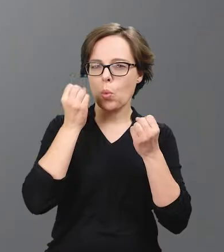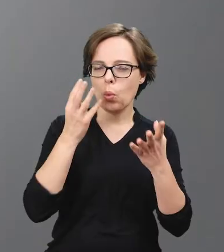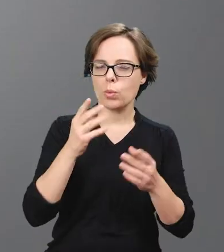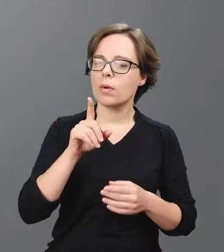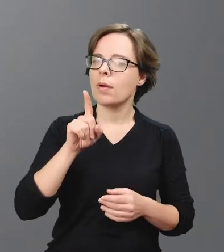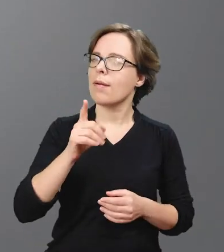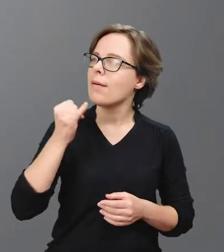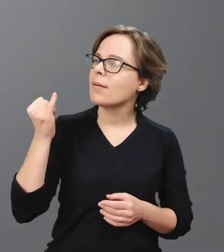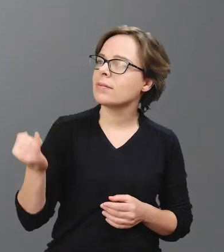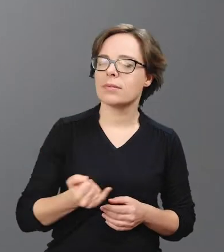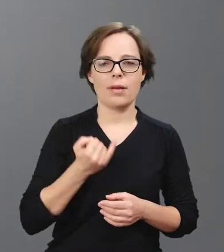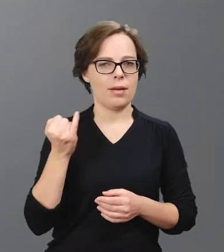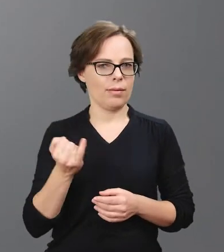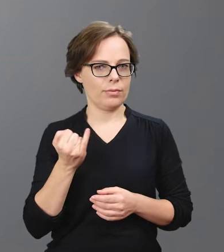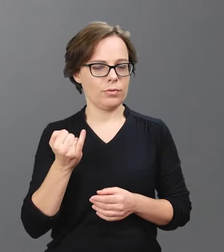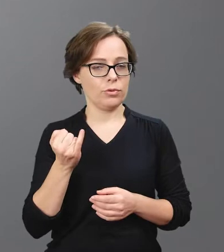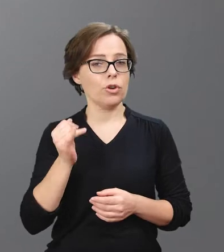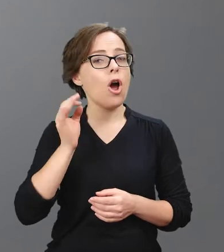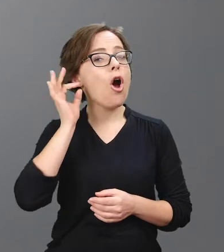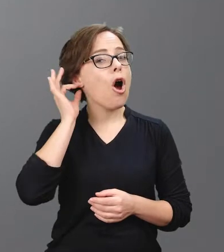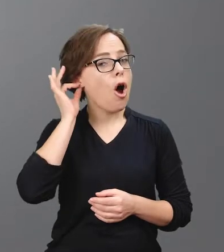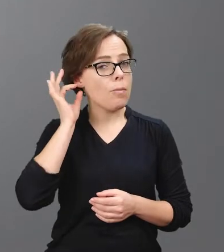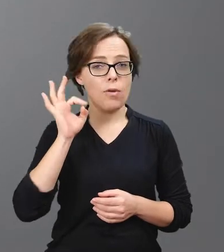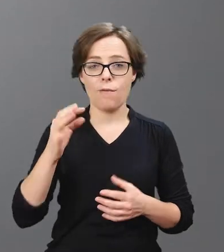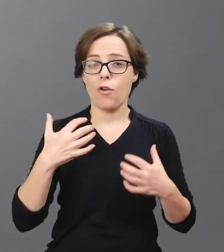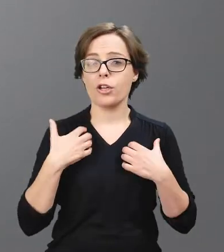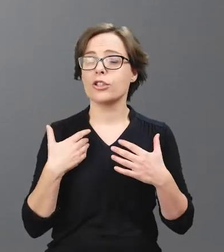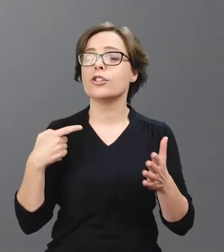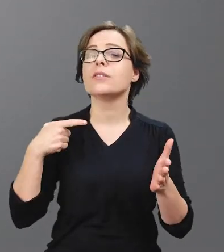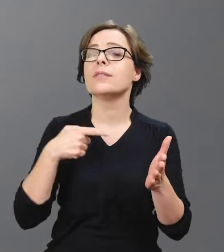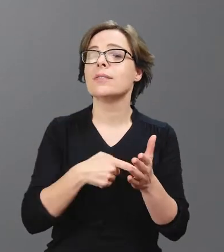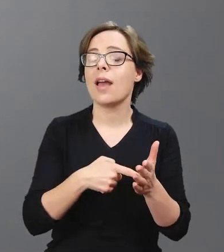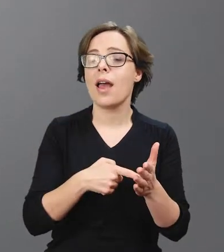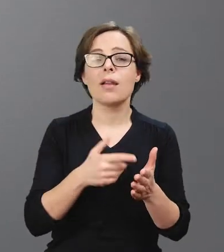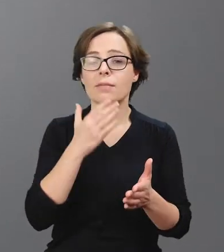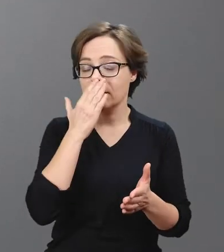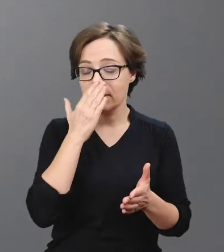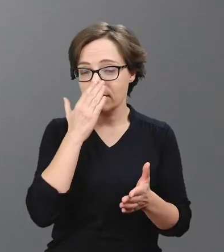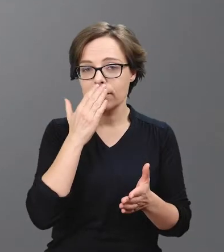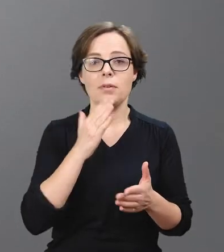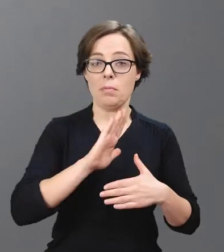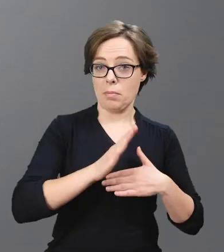ale niezmiennie przeznaczeniem w życiu każdej kobiety było małżeństwo i macierzyństwo.